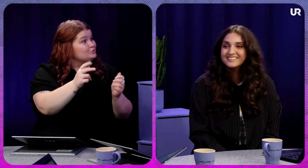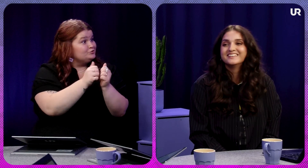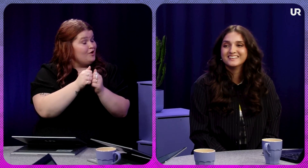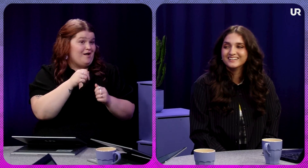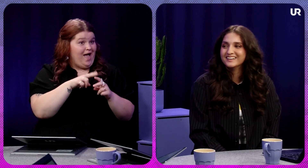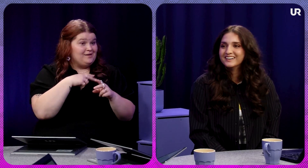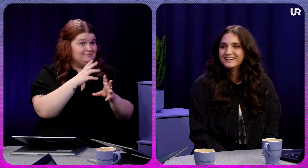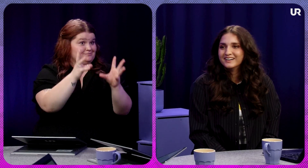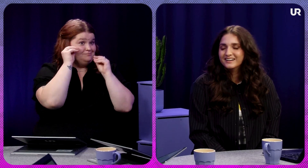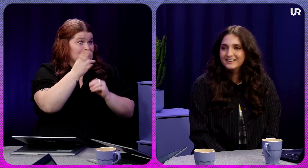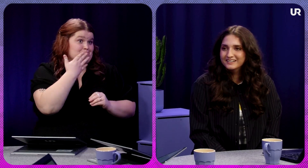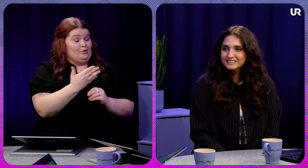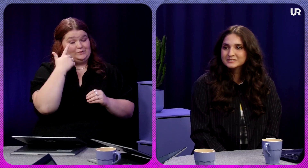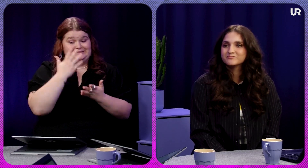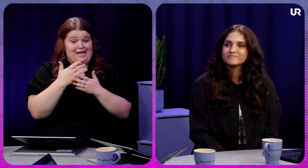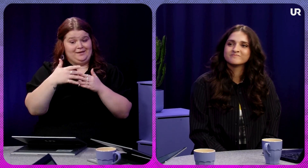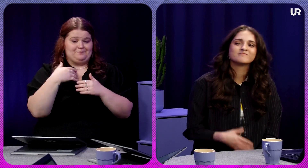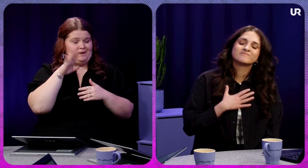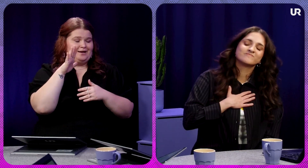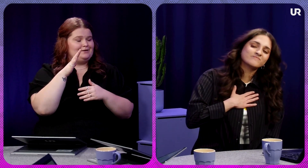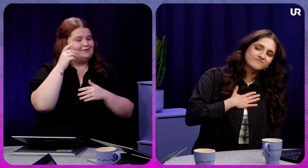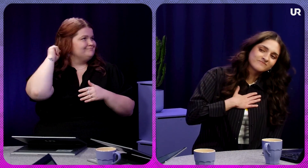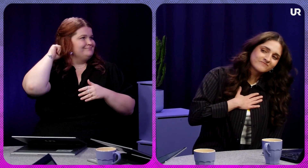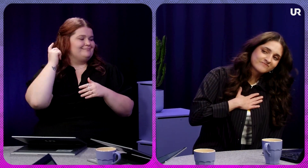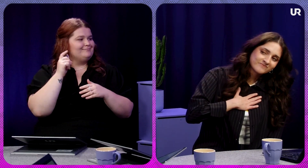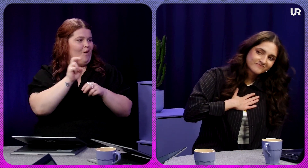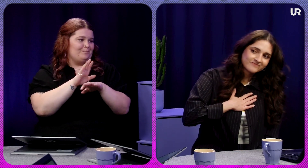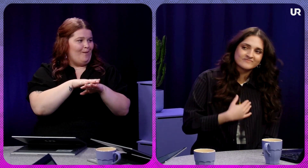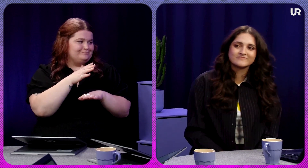Jag har tagit in allt och framöver kommer jag definitivt ha det i bakhuvudet, om att ha koll på desinformation.